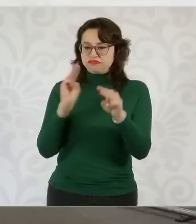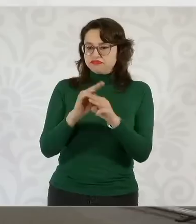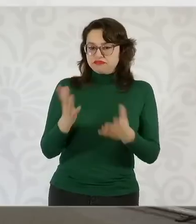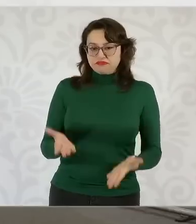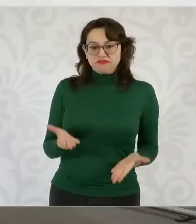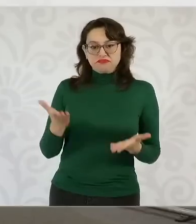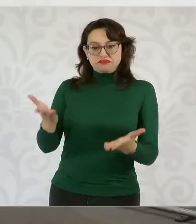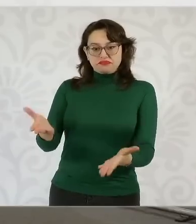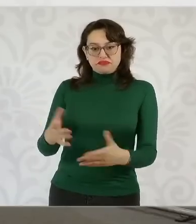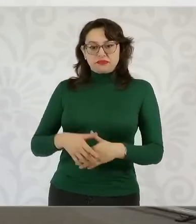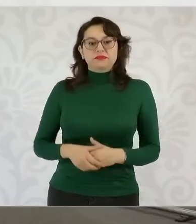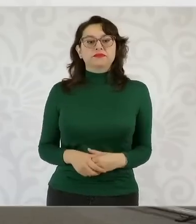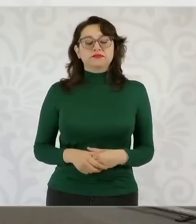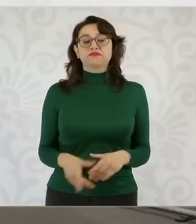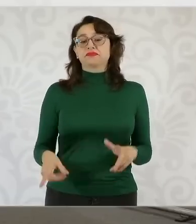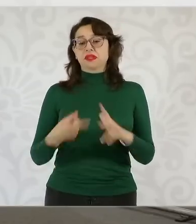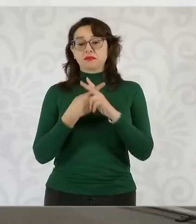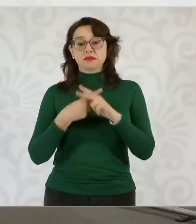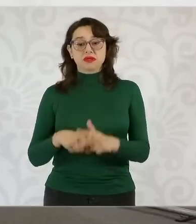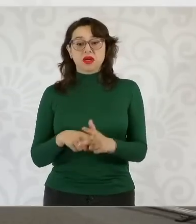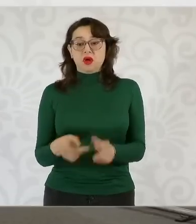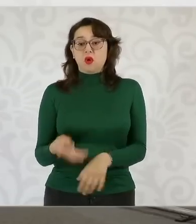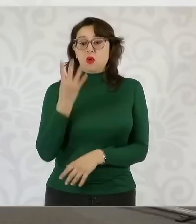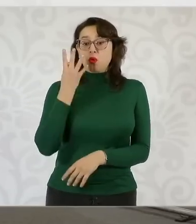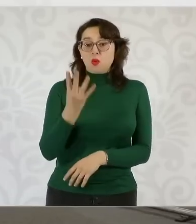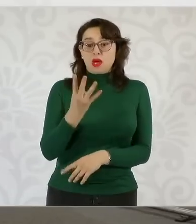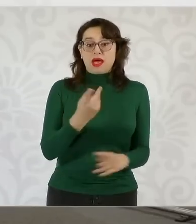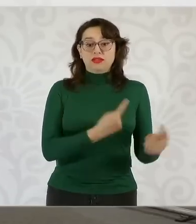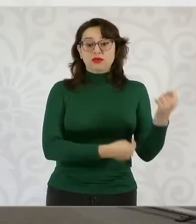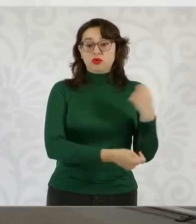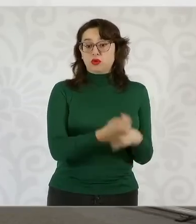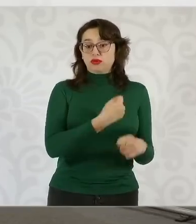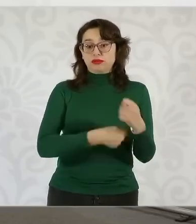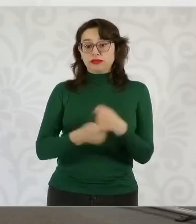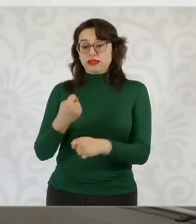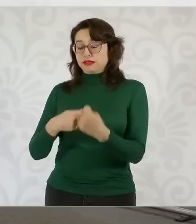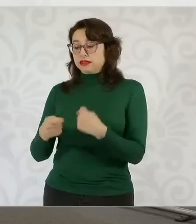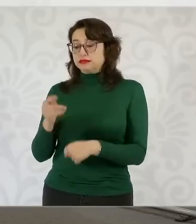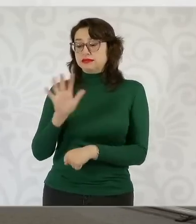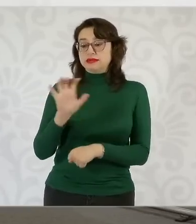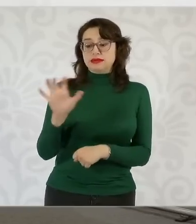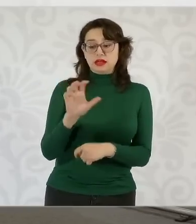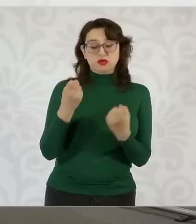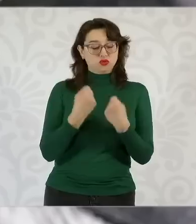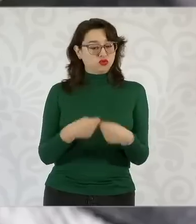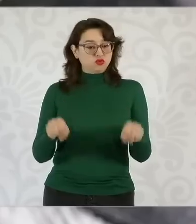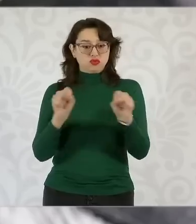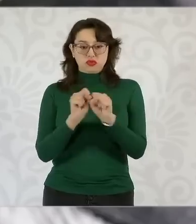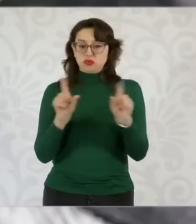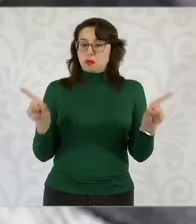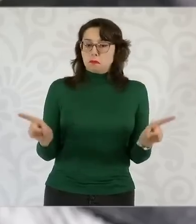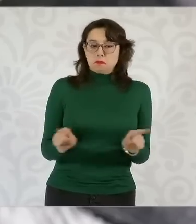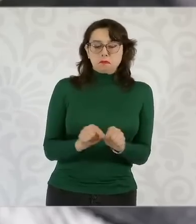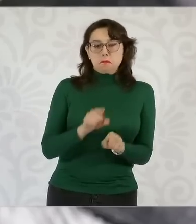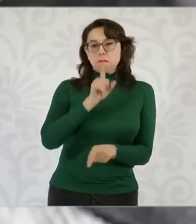cuatro tiendas y 500 asociadas y asociadas en la compañía y nuestro escenario más optimista